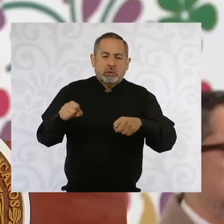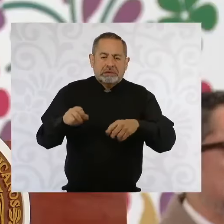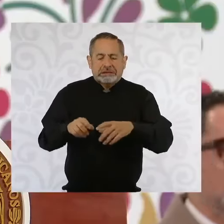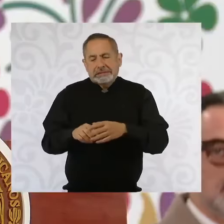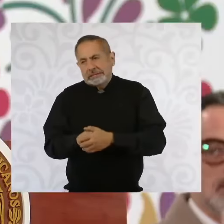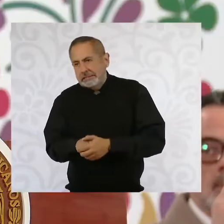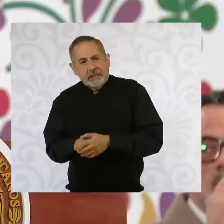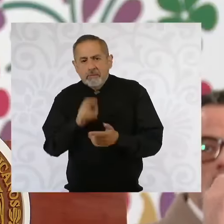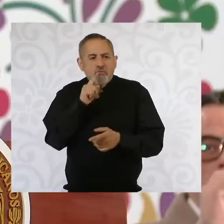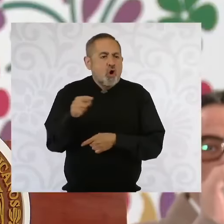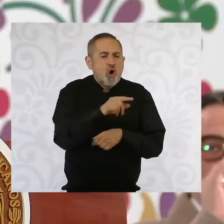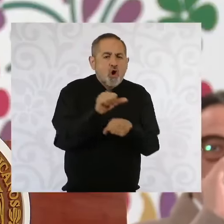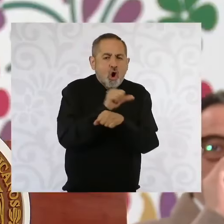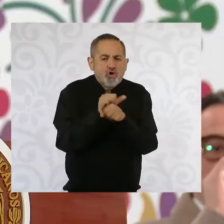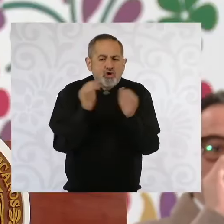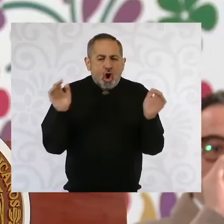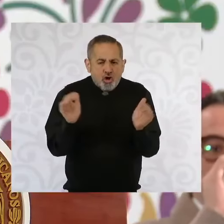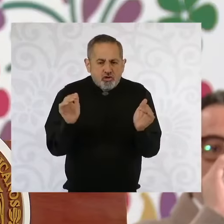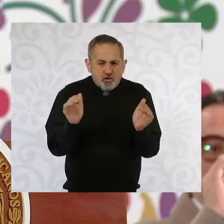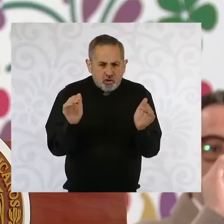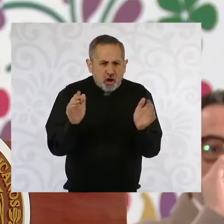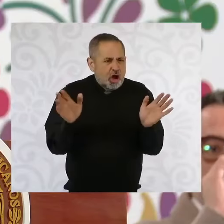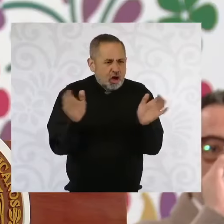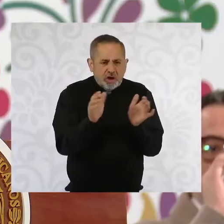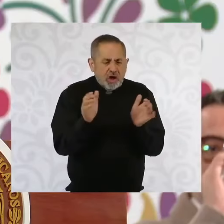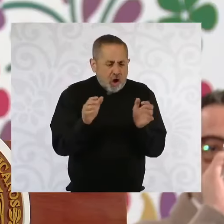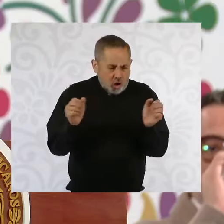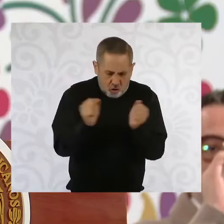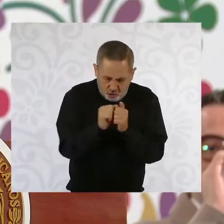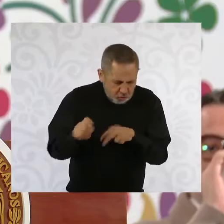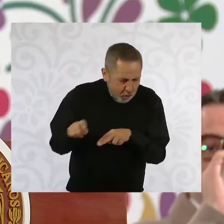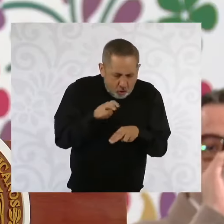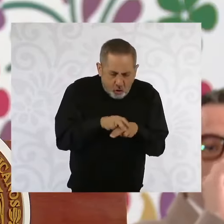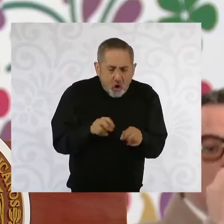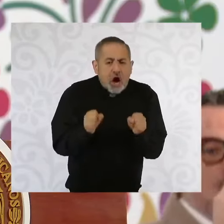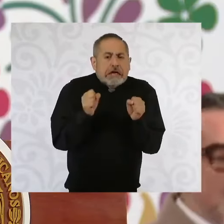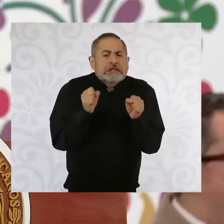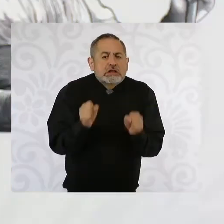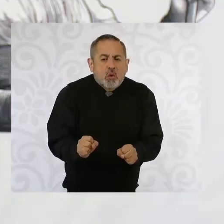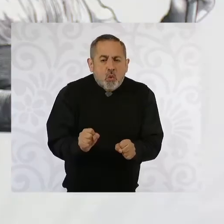pequeño Pues debe tener la característica de ser seguro ser eléctrico que se pueda conectar